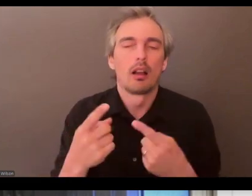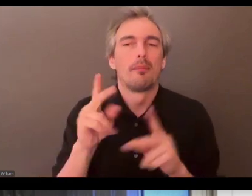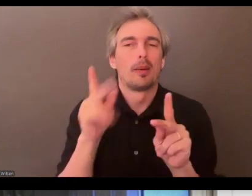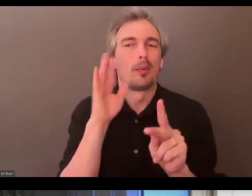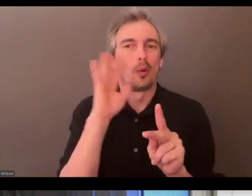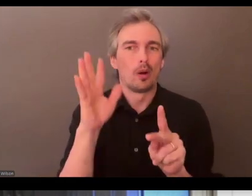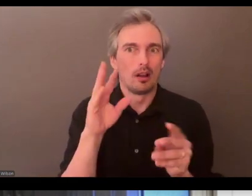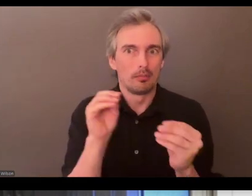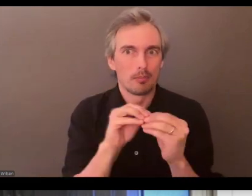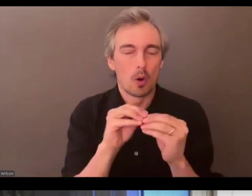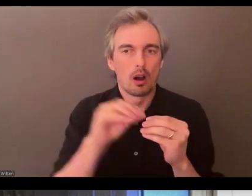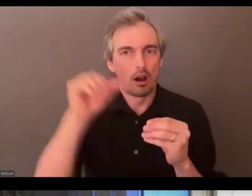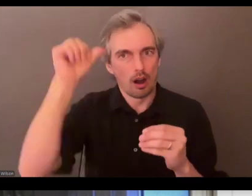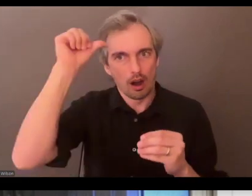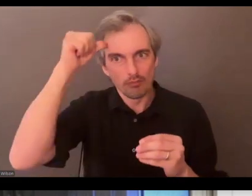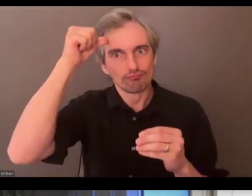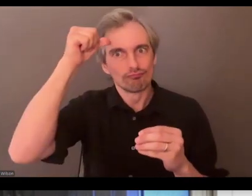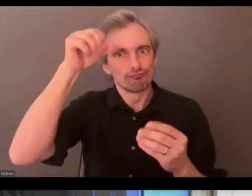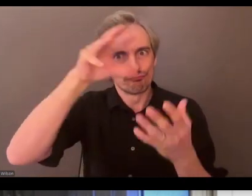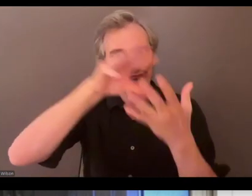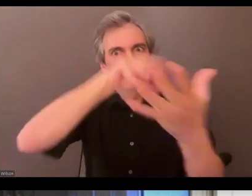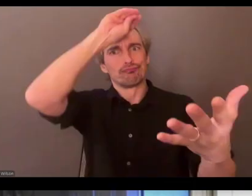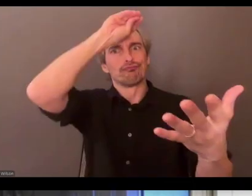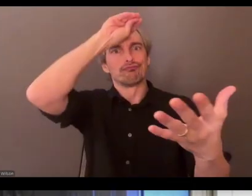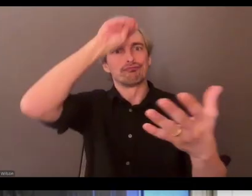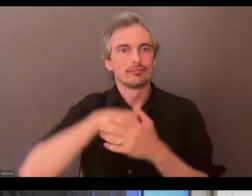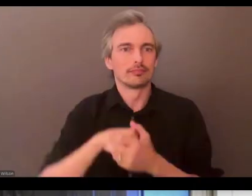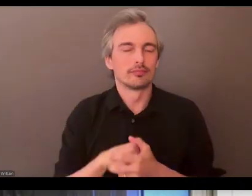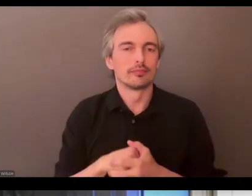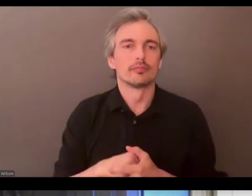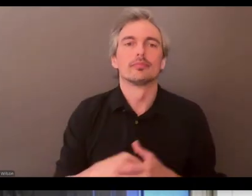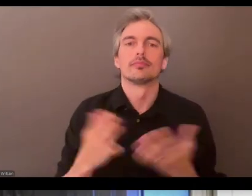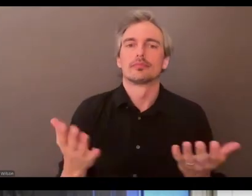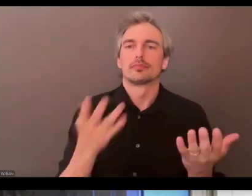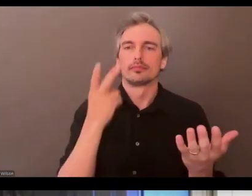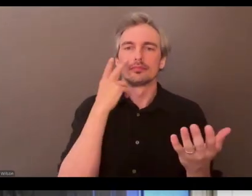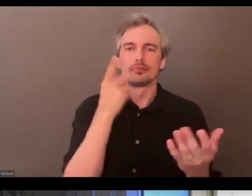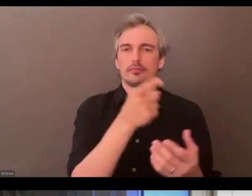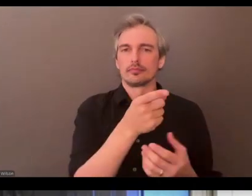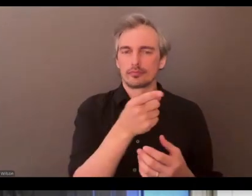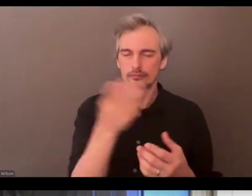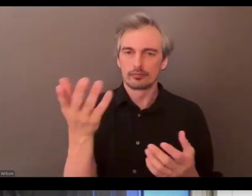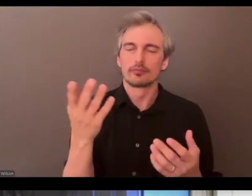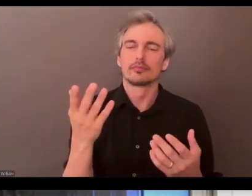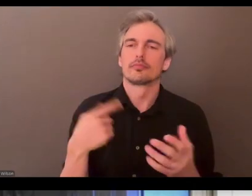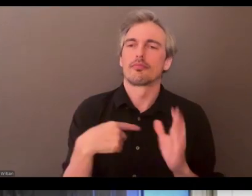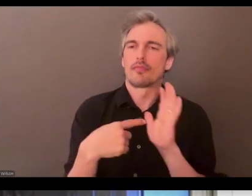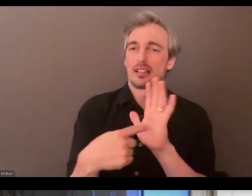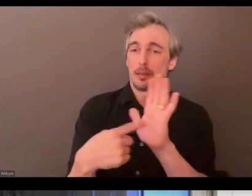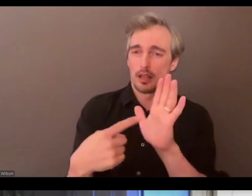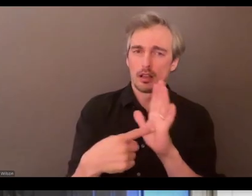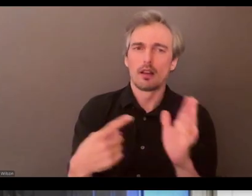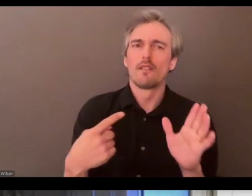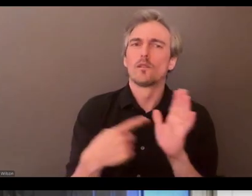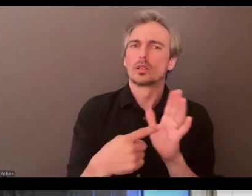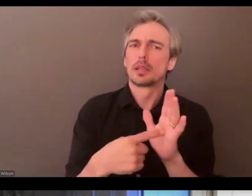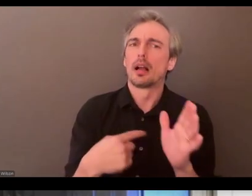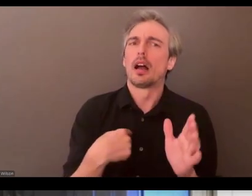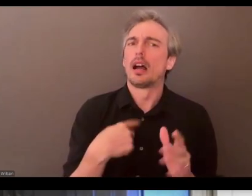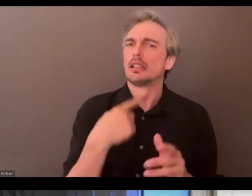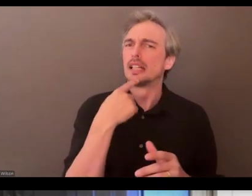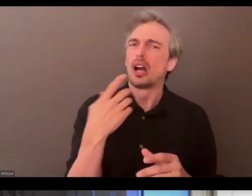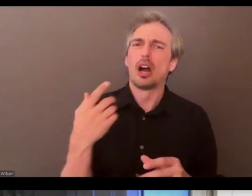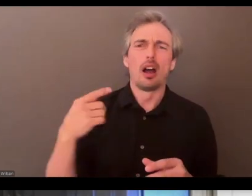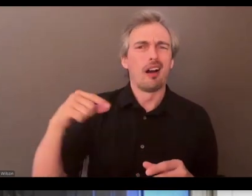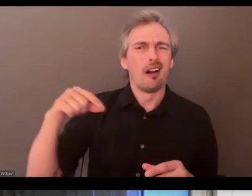例えば、私の話を第 1四半期のエンゲ ージメント率が 約 45%しかなかったことを示すことから始めるかもしれません。